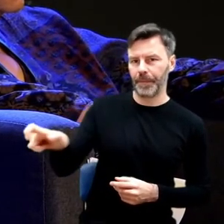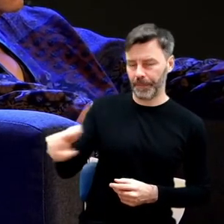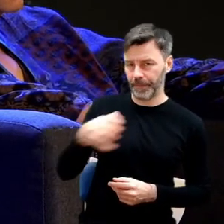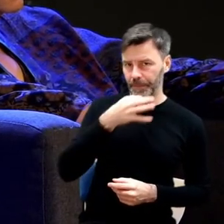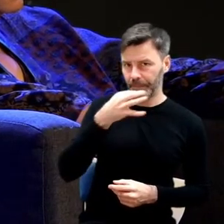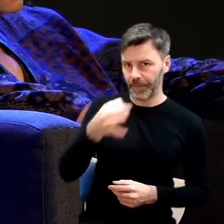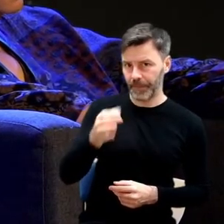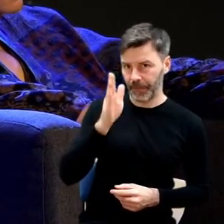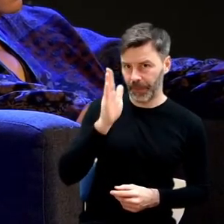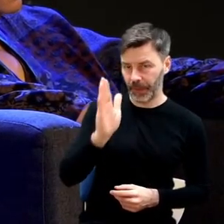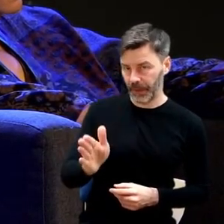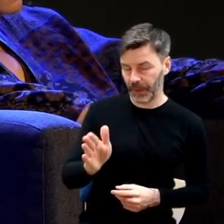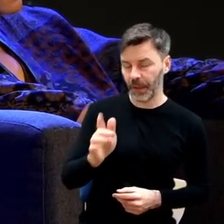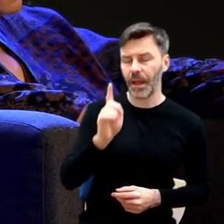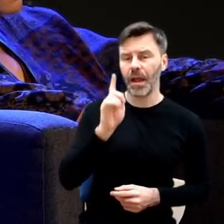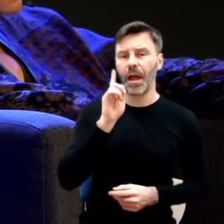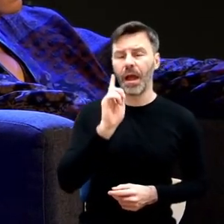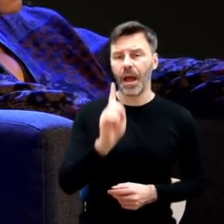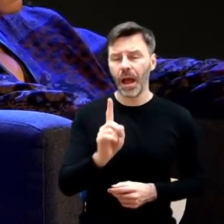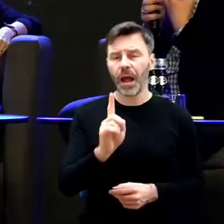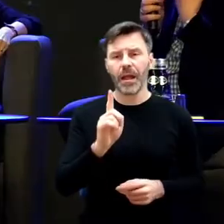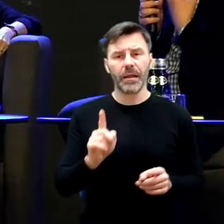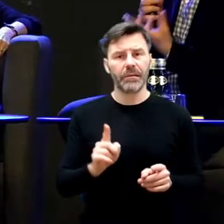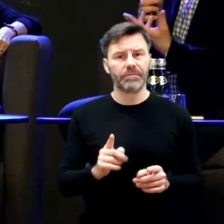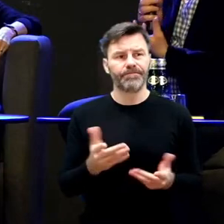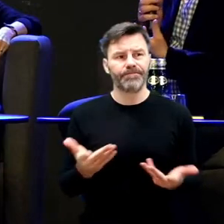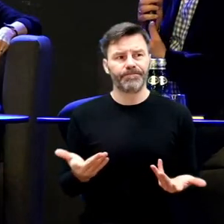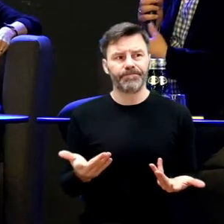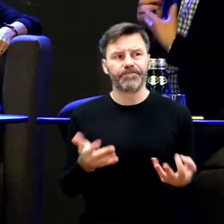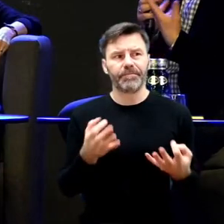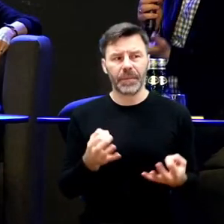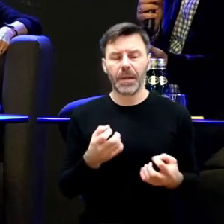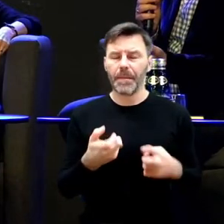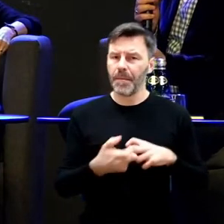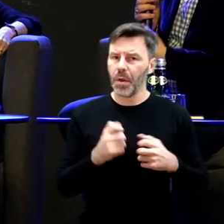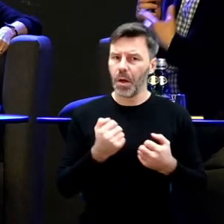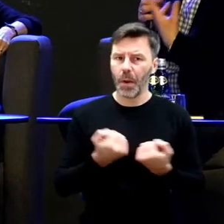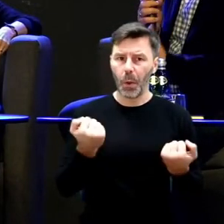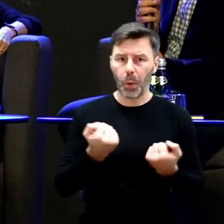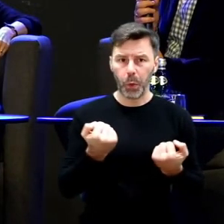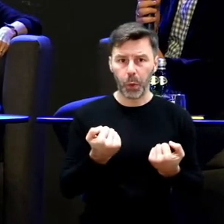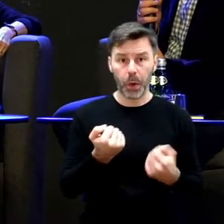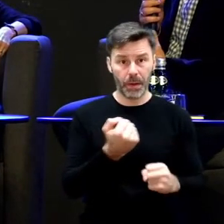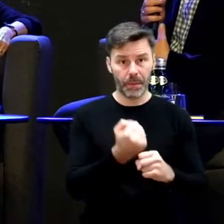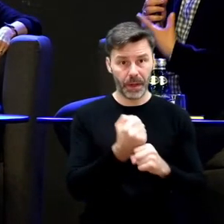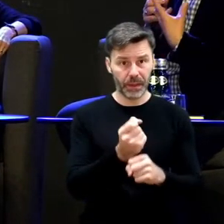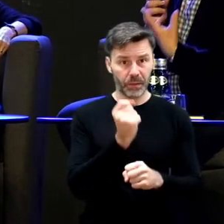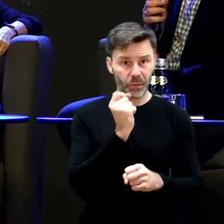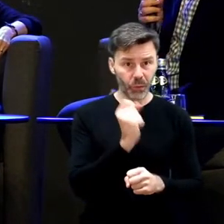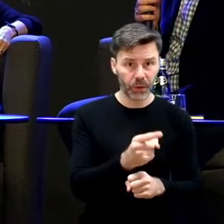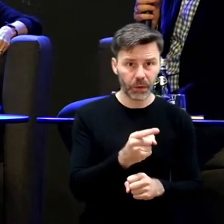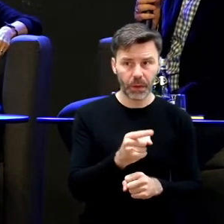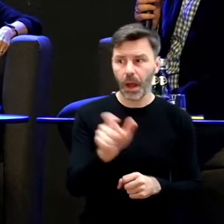że w tej chwili zaczyna być ten podstawowy problem. Praca jest, brakuje rąk do pracy, brakuje tego zasobu ludzkiego,